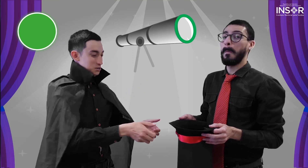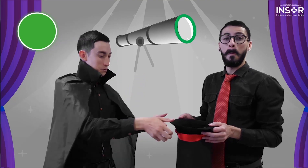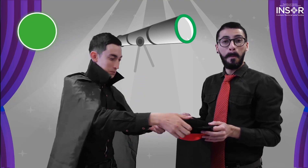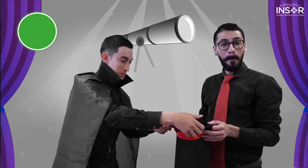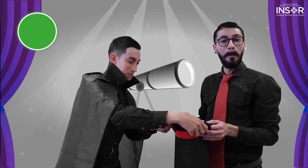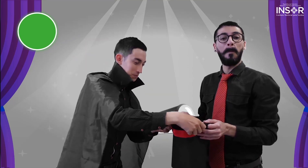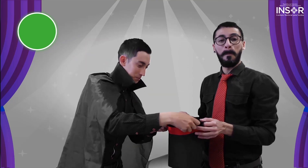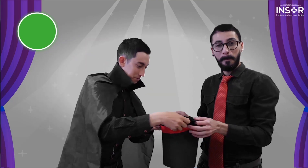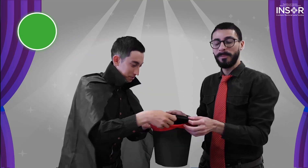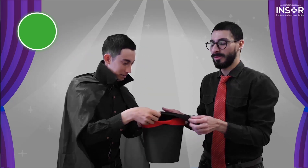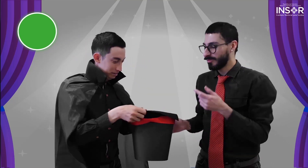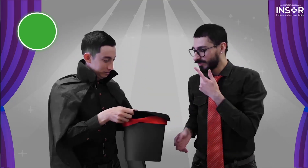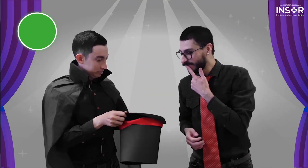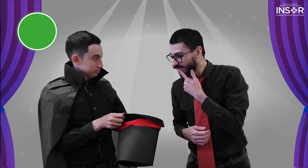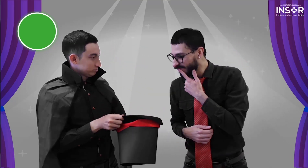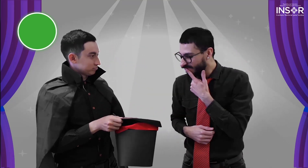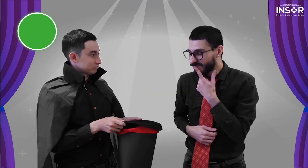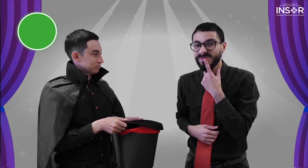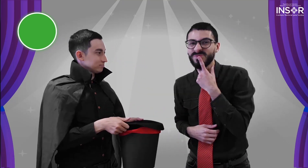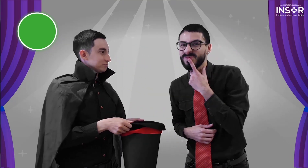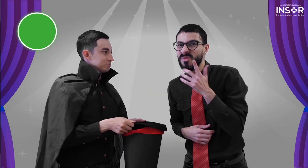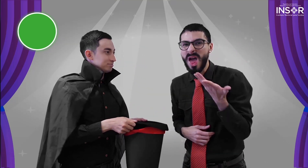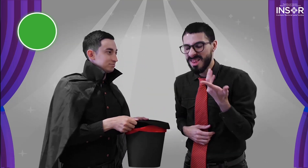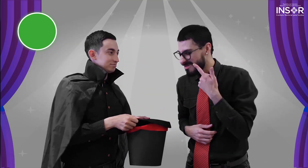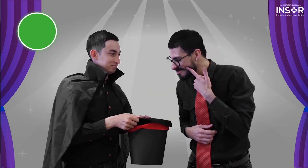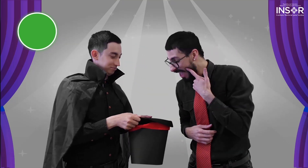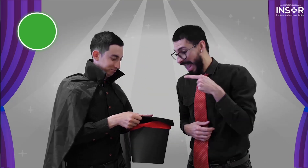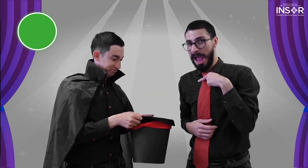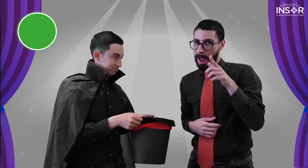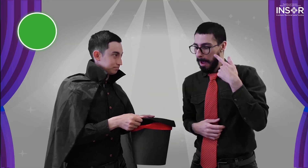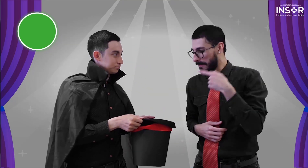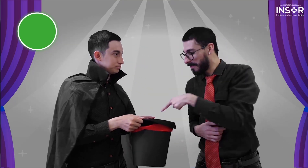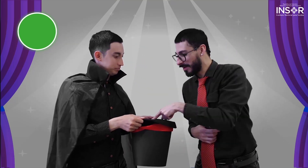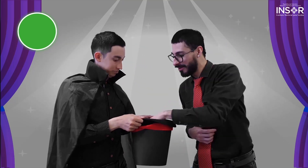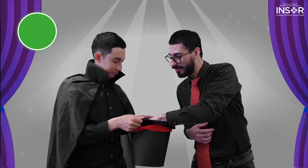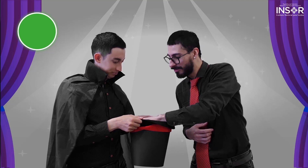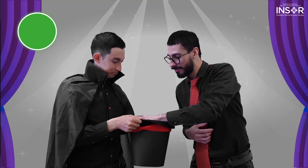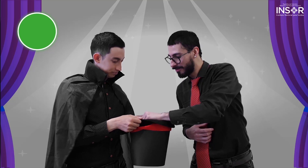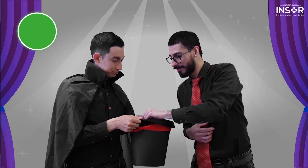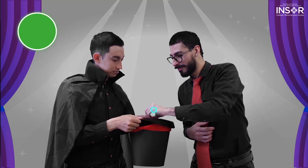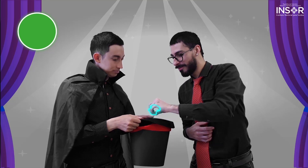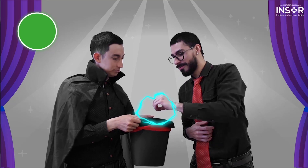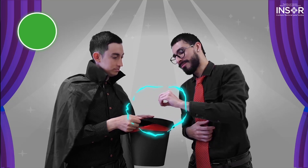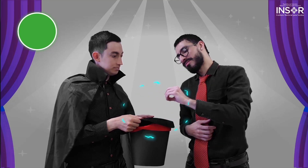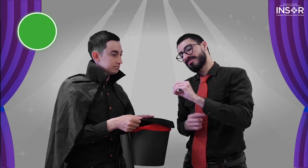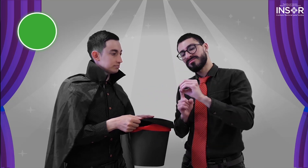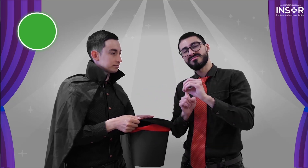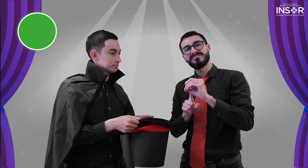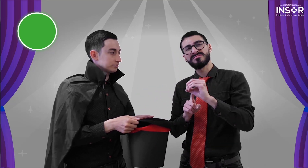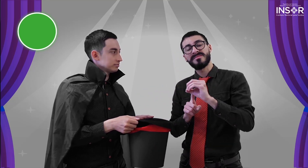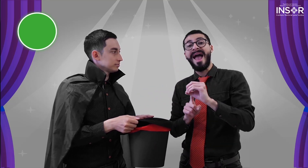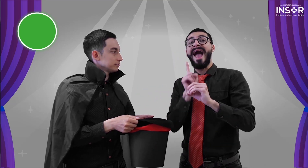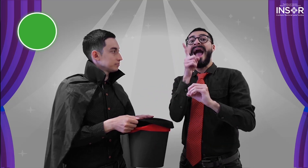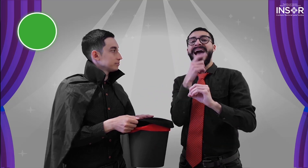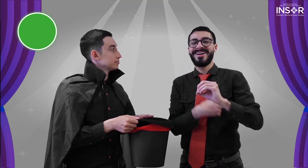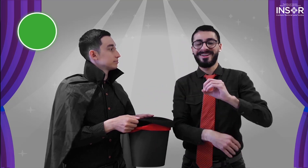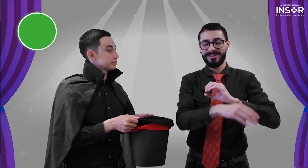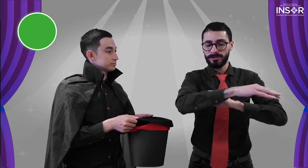Oh, interesante. A ver, ¿Cuál escojo? Este, aquí hay otro que también tiene la misma configuración. ¡Ya sé!